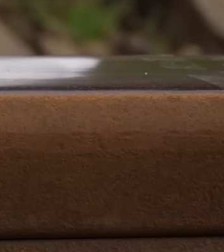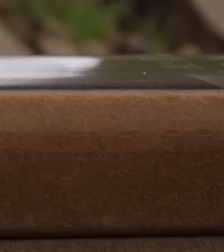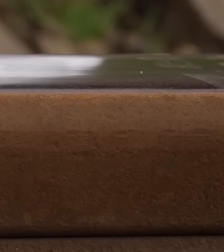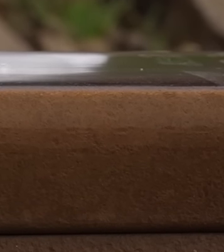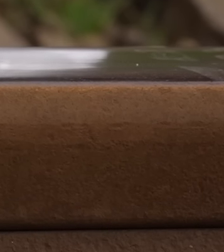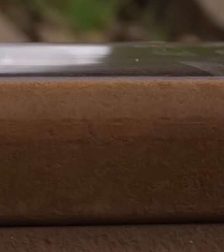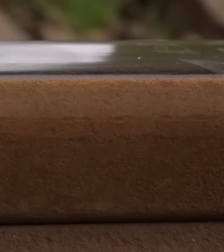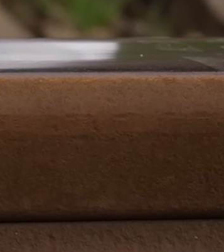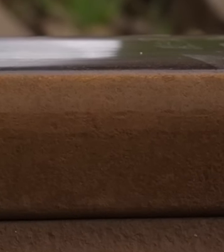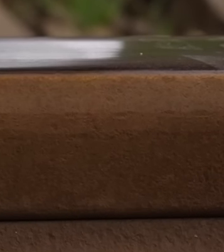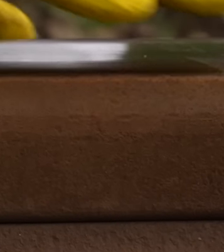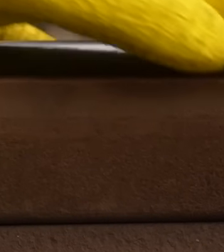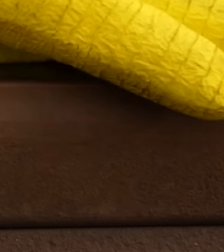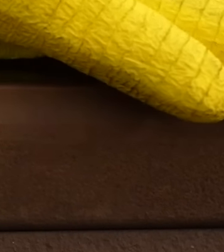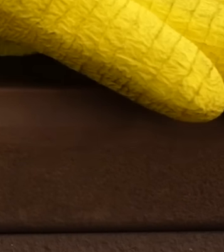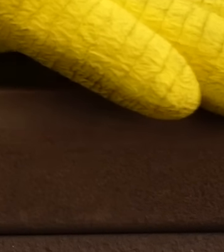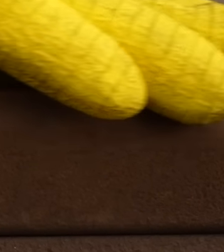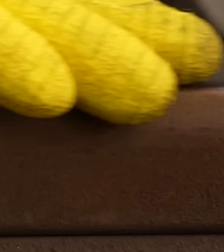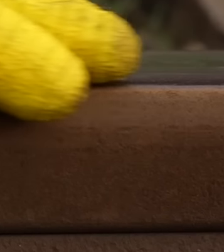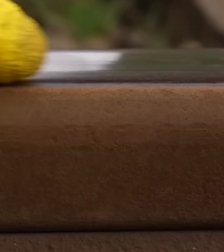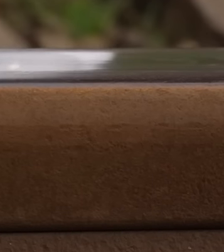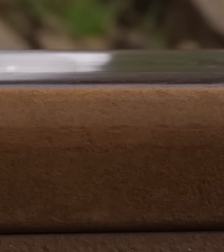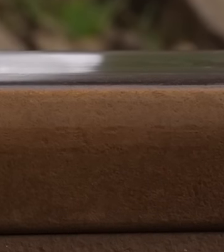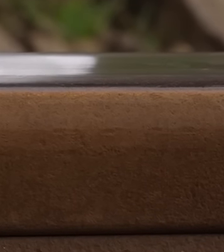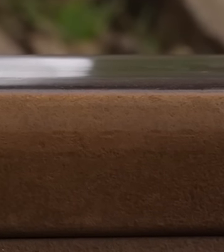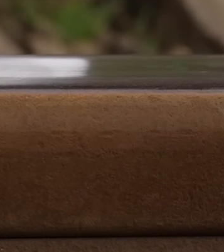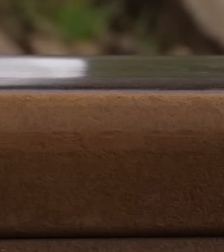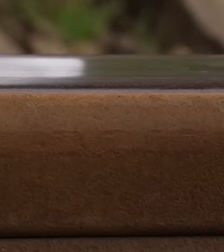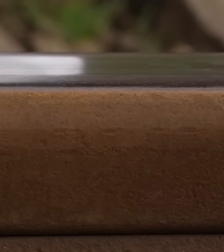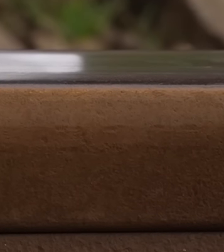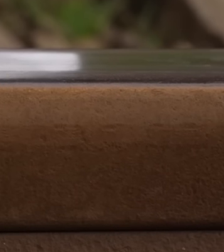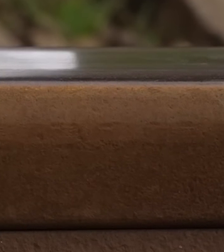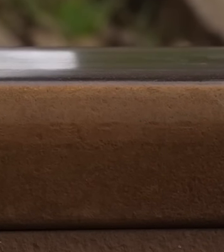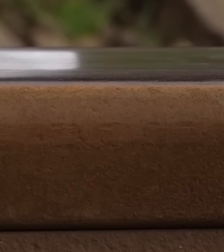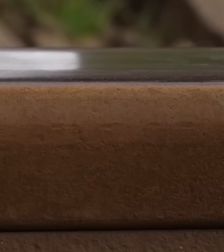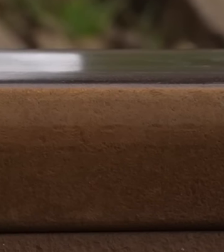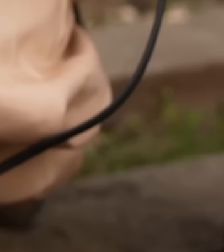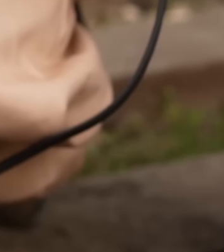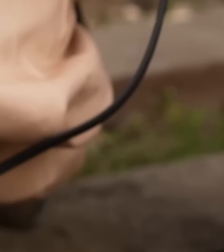y alterando las vías del tren. Ante la repetición de estos accidentes [música] en el mismo tramo,